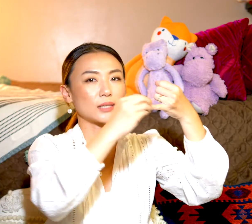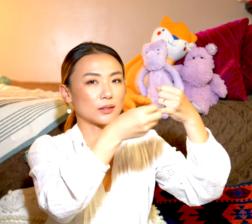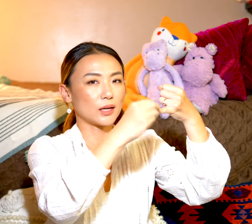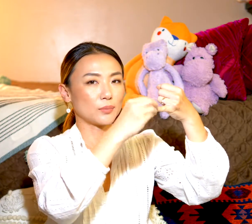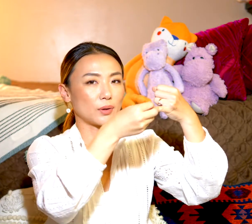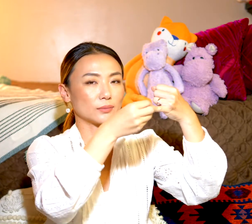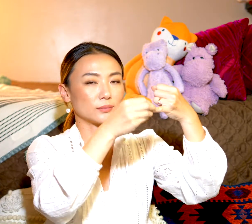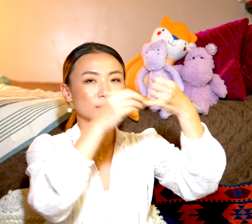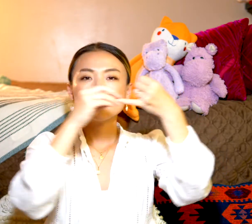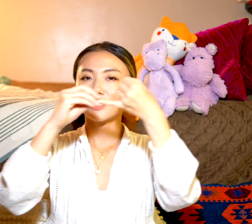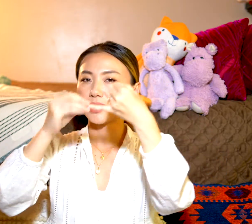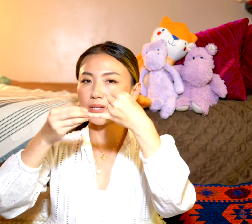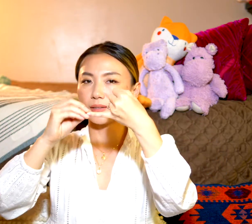さくらんぼ Cherry